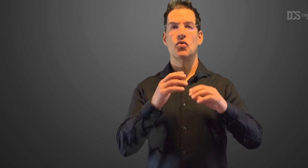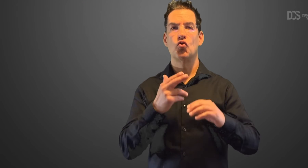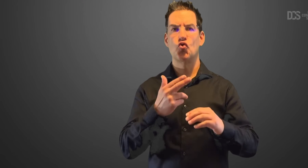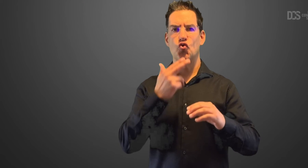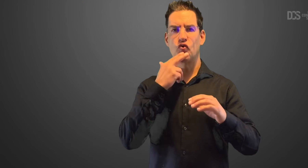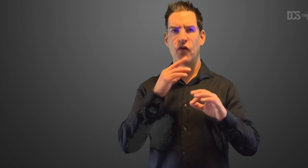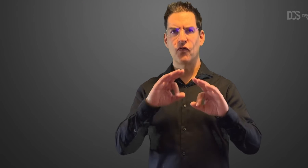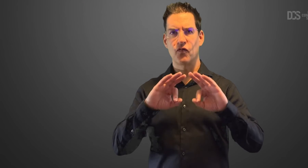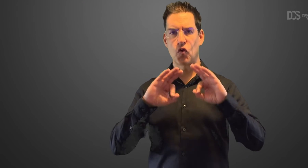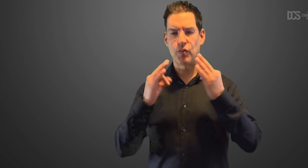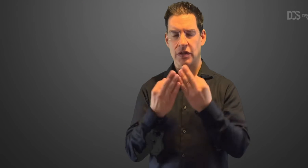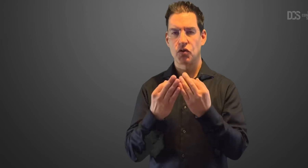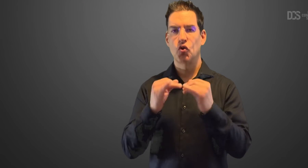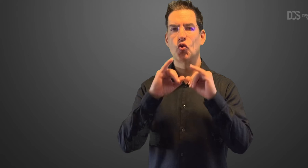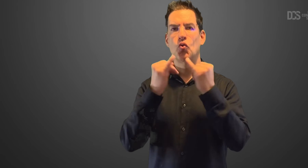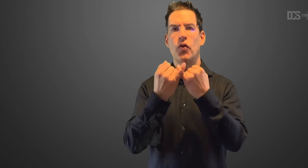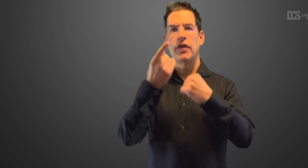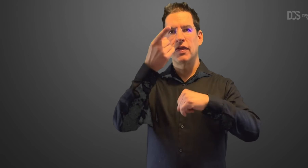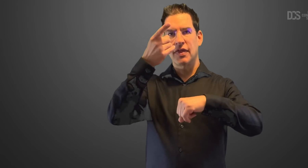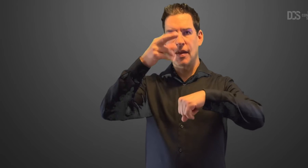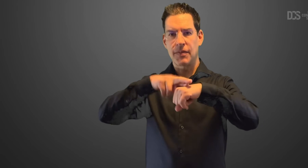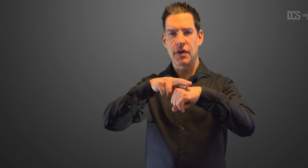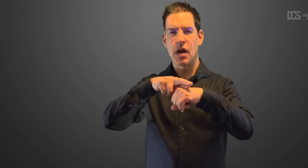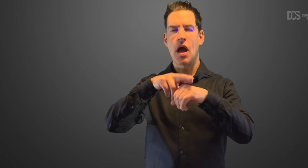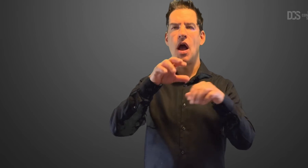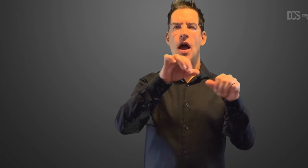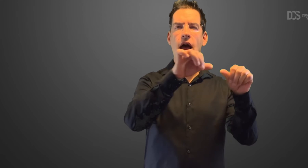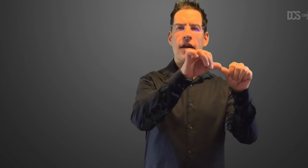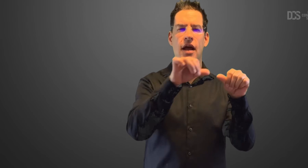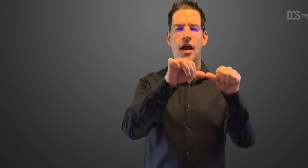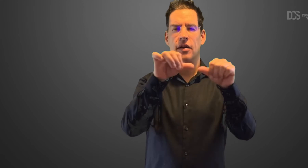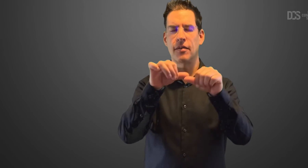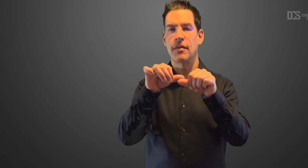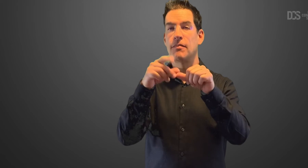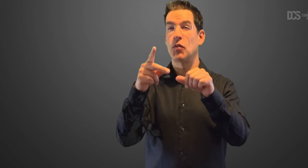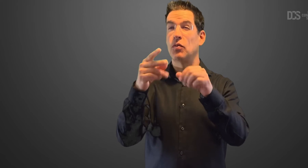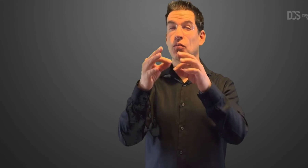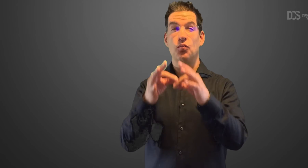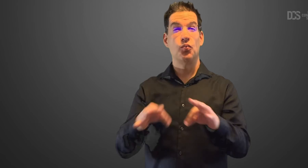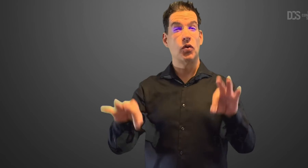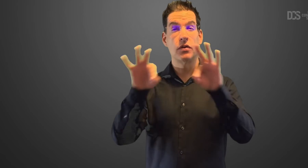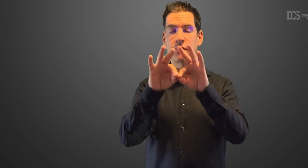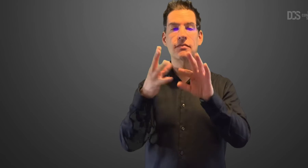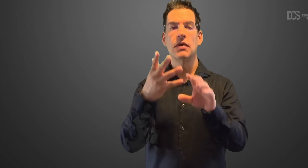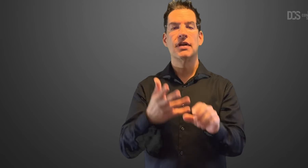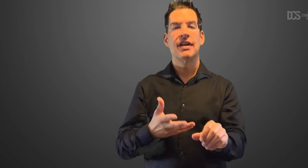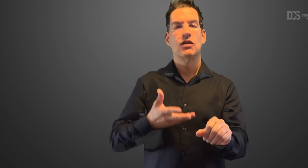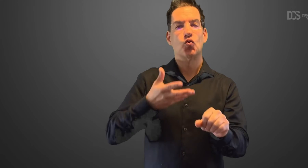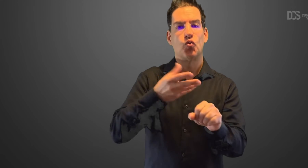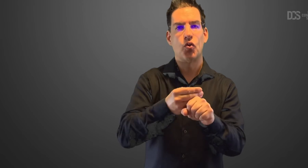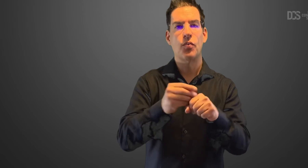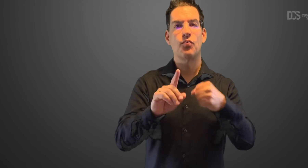Procurar la formación de la Junta Directiva en las áreas (pero sin limitarse a ellas) de Resolución de Conflictos,